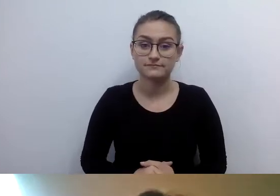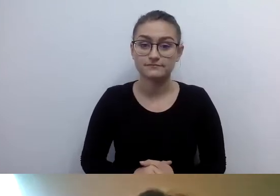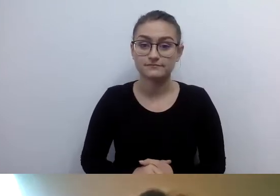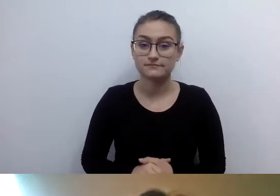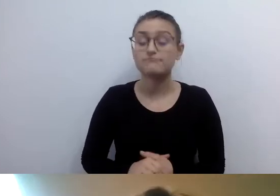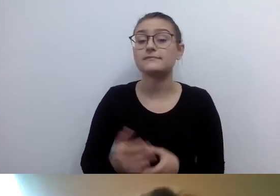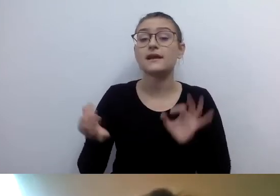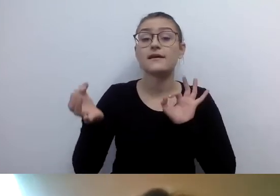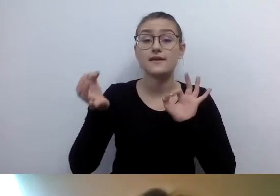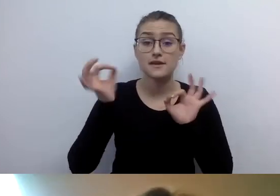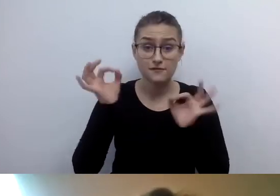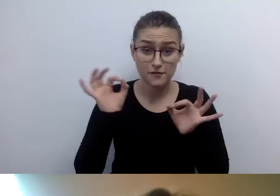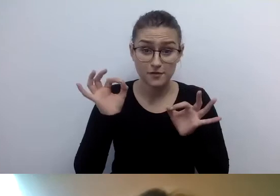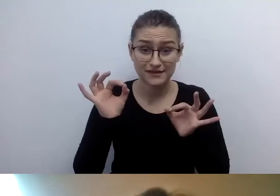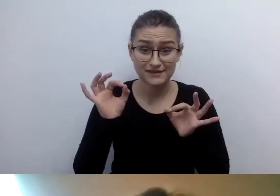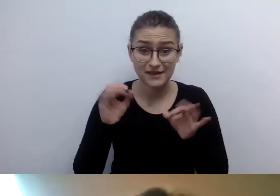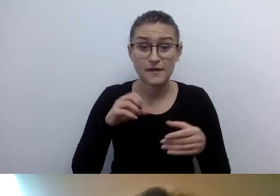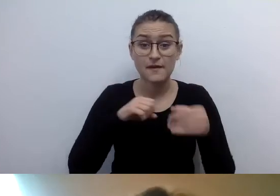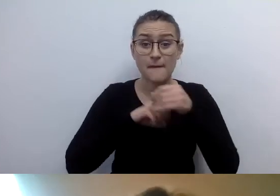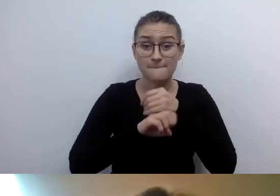które nie mają odzwierciedlenia na stronie www.